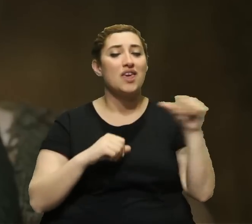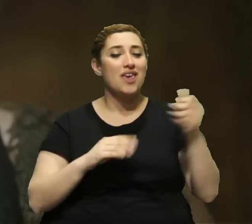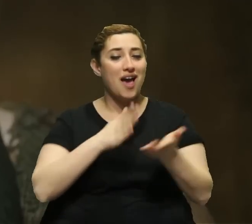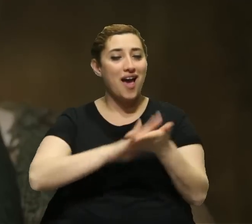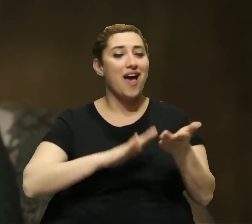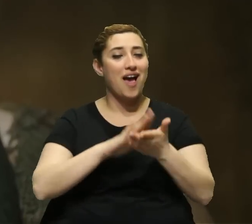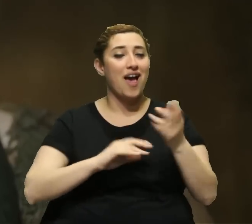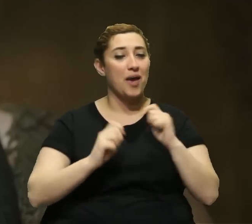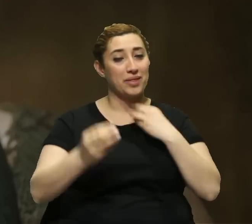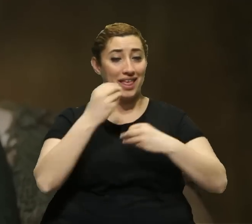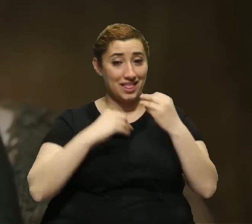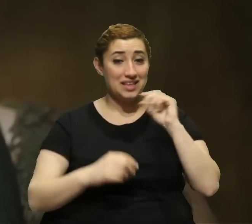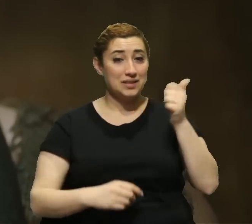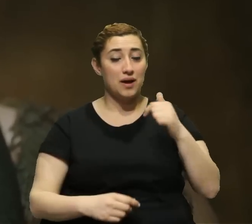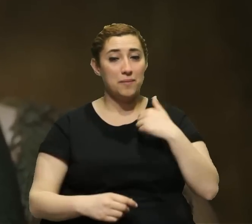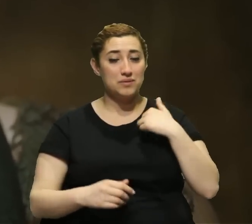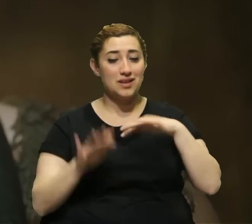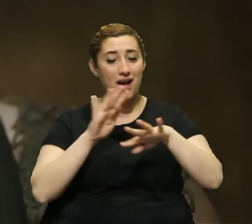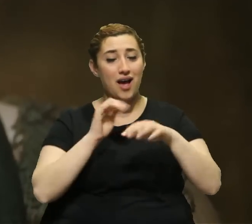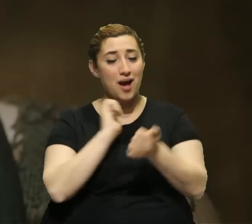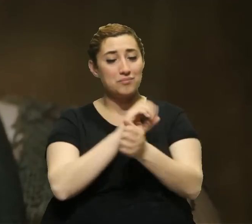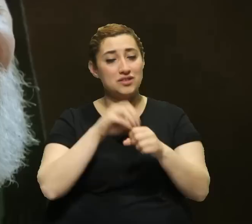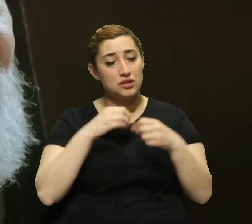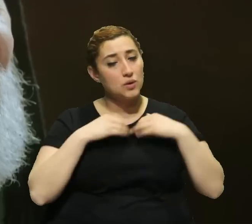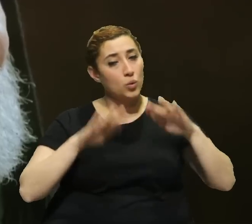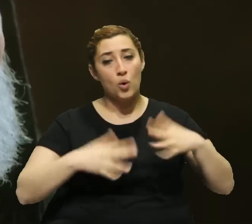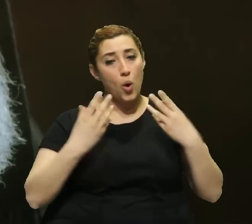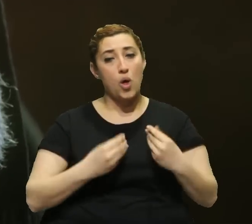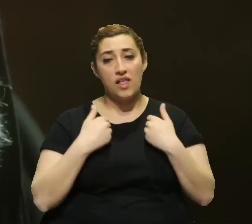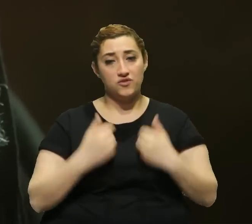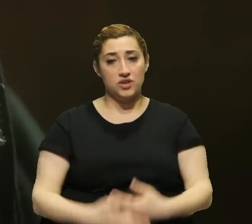...ziyafet çekerken biz kör zindanlarda oluruz.